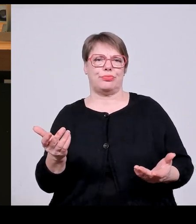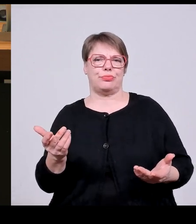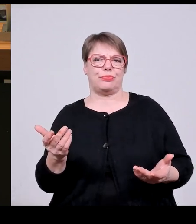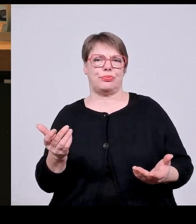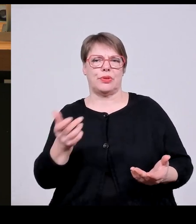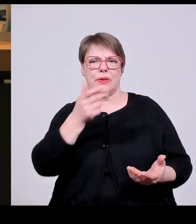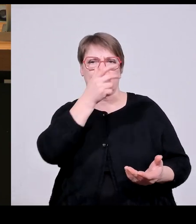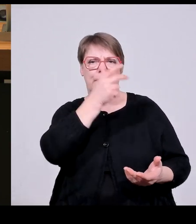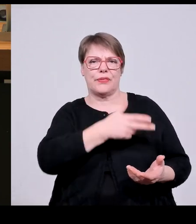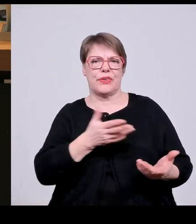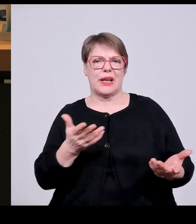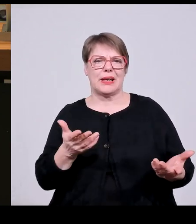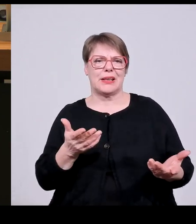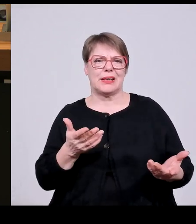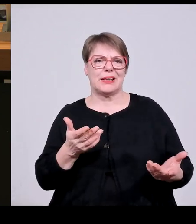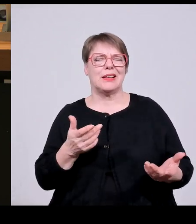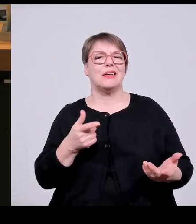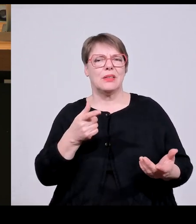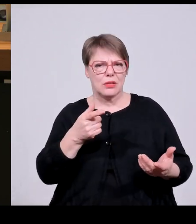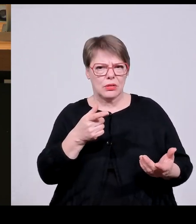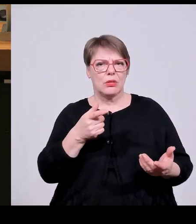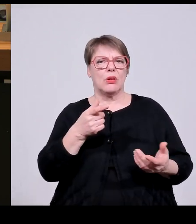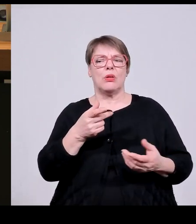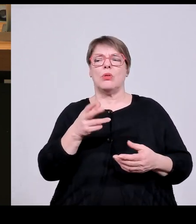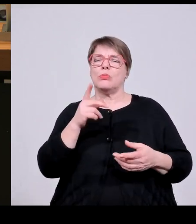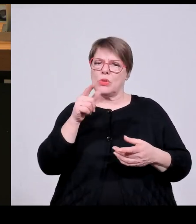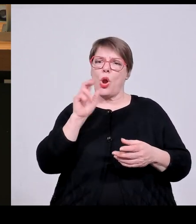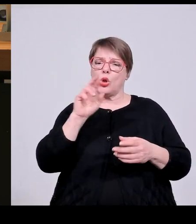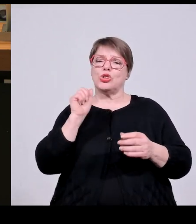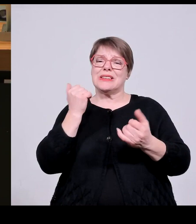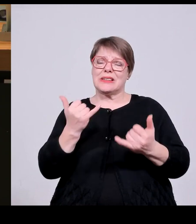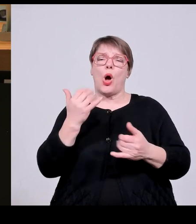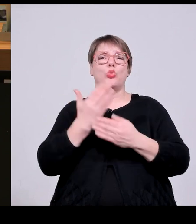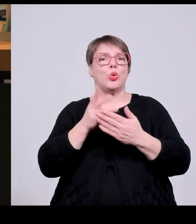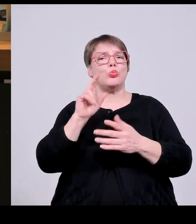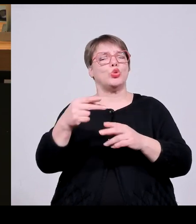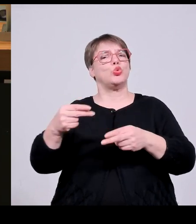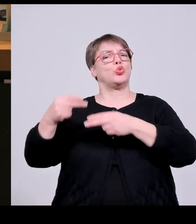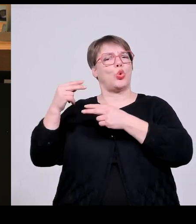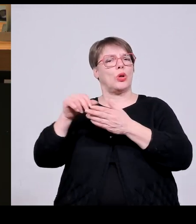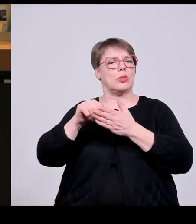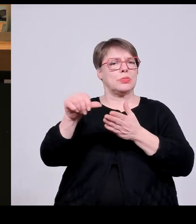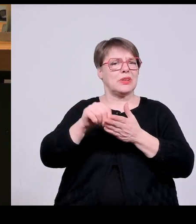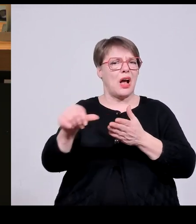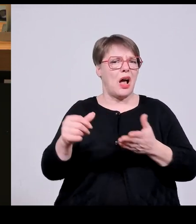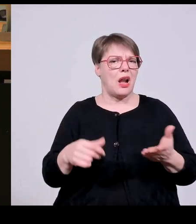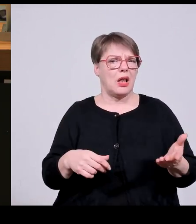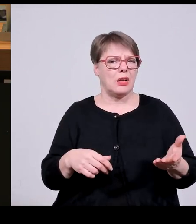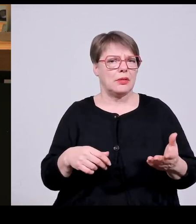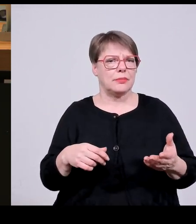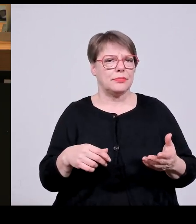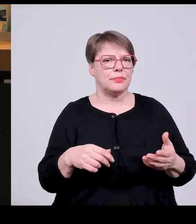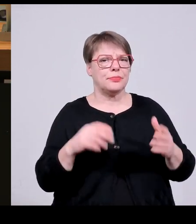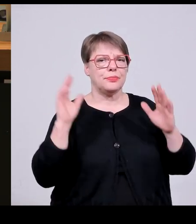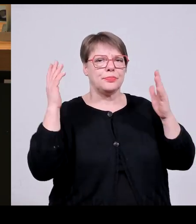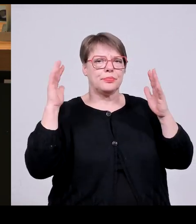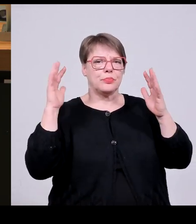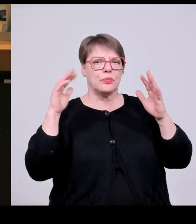Und Die Schulgeldfreiheit ist ein guter Schritt für den Fachkräftemangel, um den Fachkräftemangel zu beseitigen.